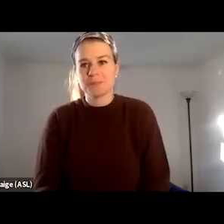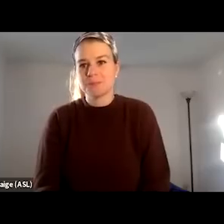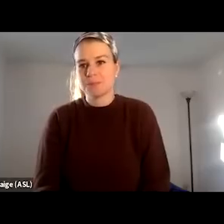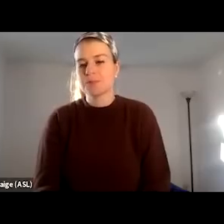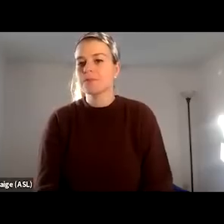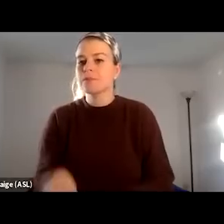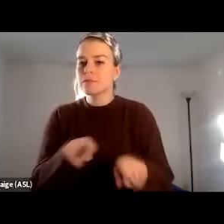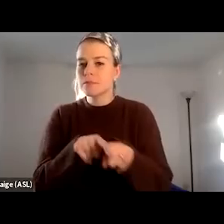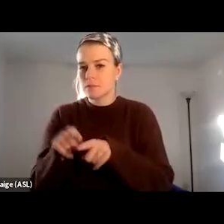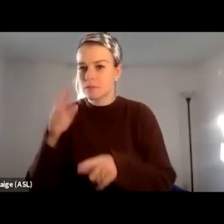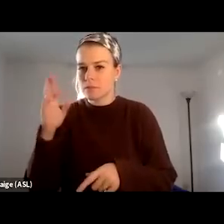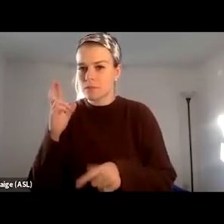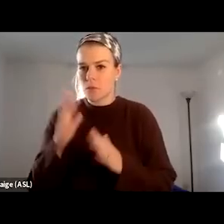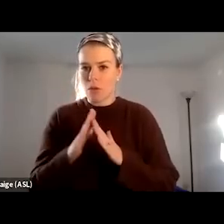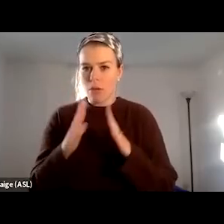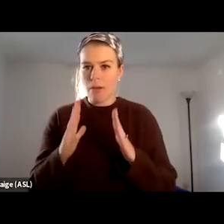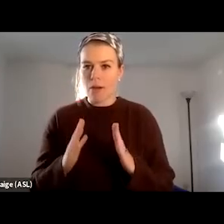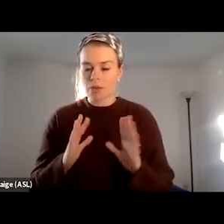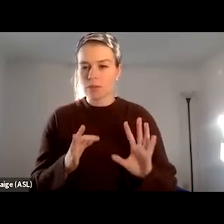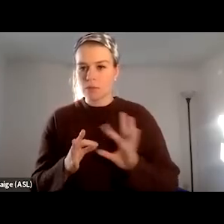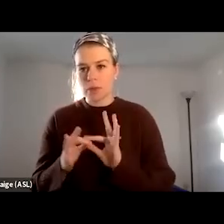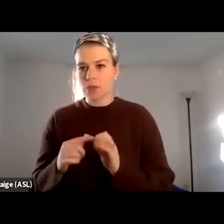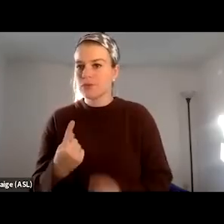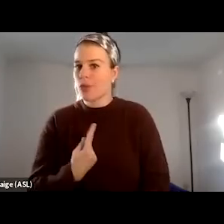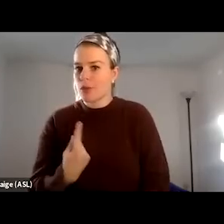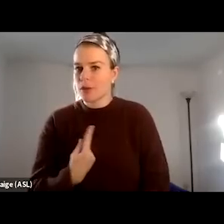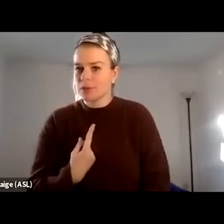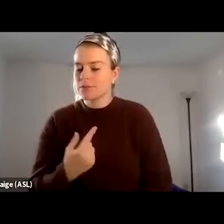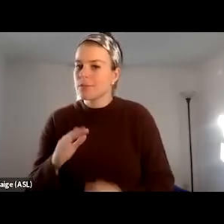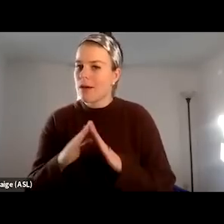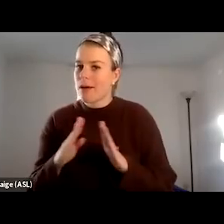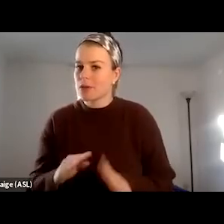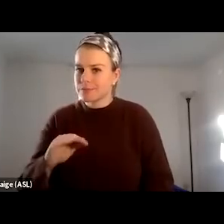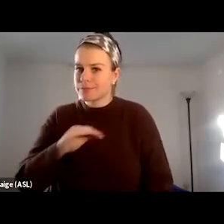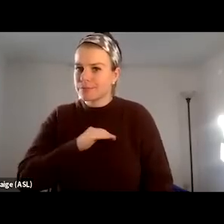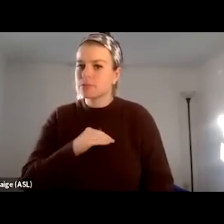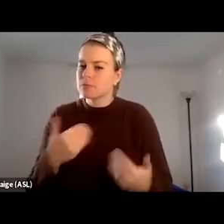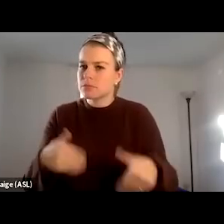La vivienda también estaba relacionada con la soledad. Se encontró que la satisfacción con la vivienda era un predictor significativo de la soledad.